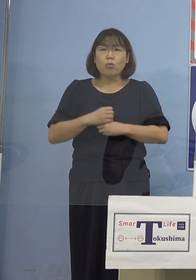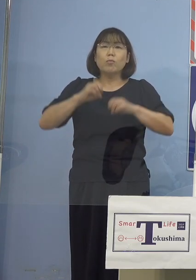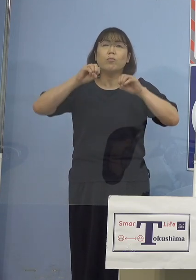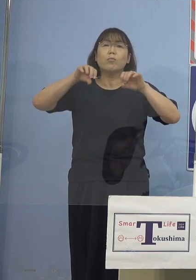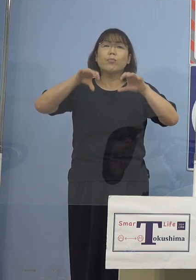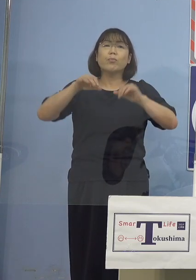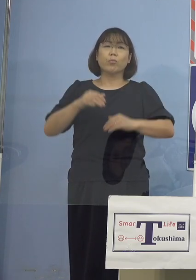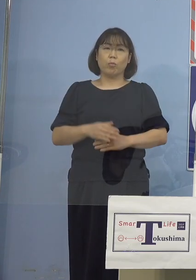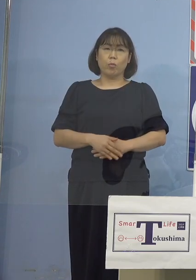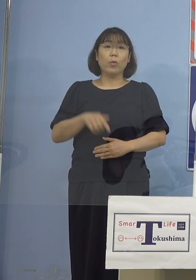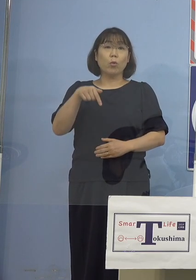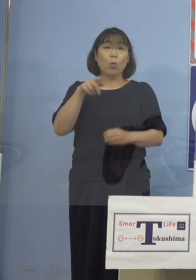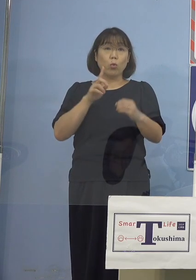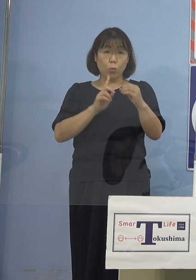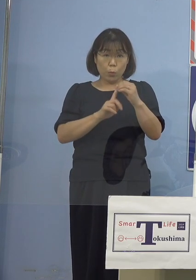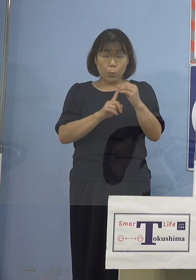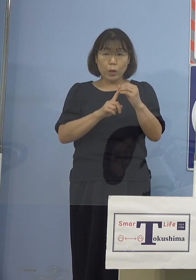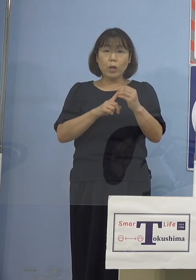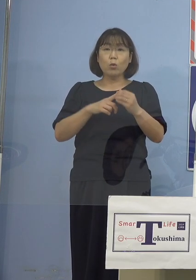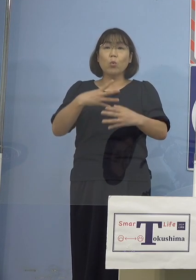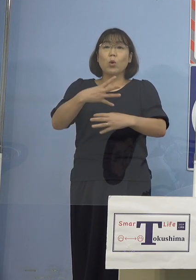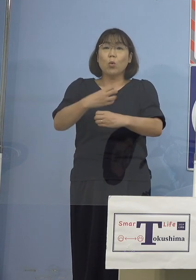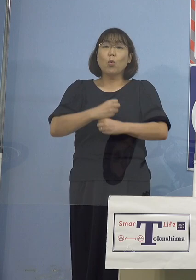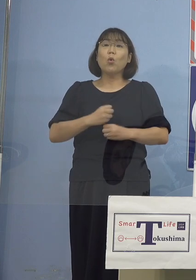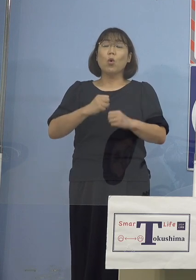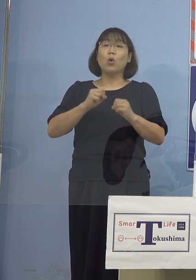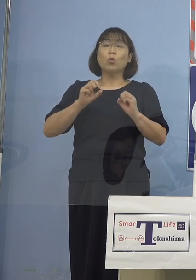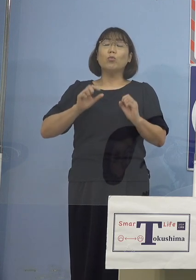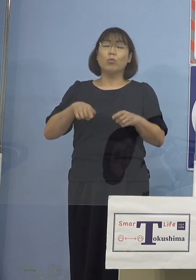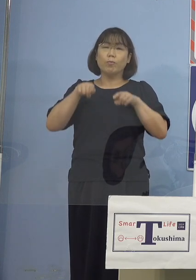そうした意味での 「注意報」となっておりますので